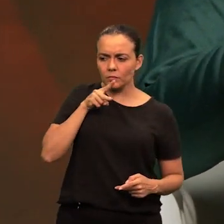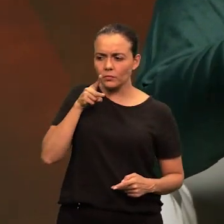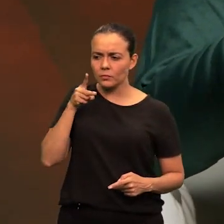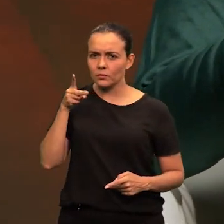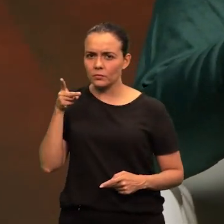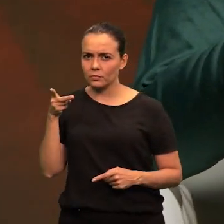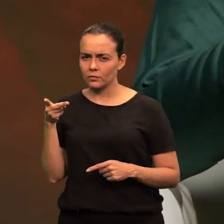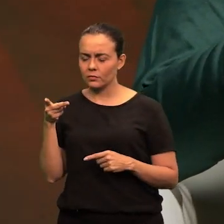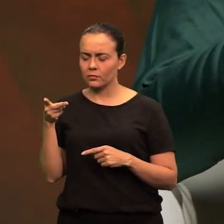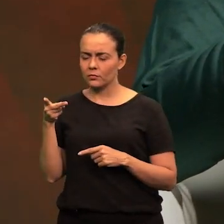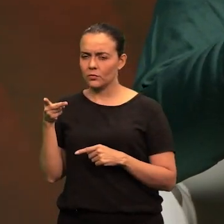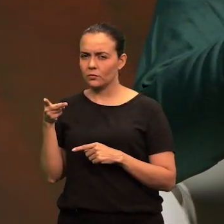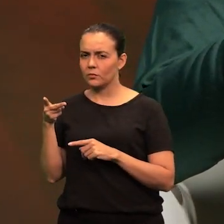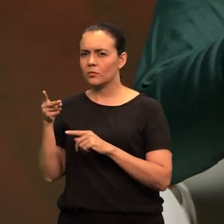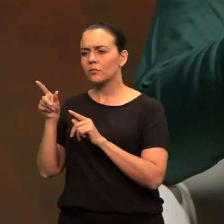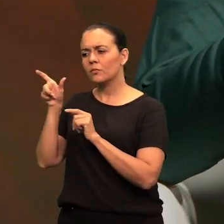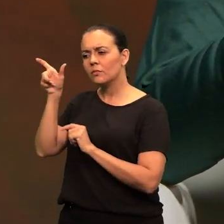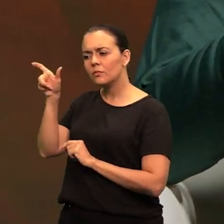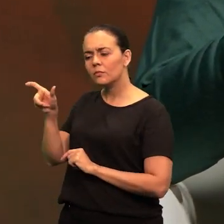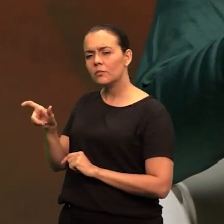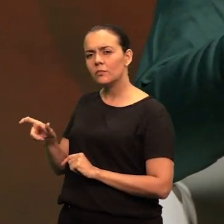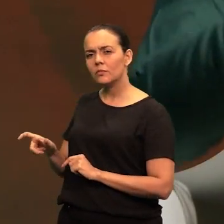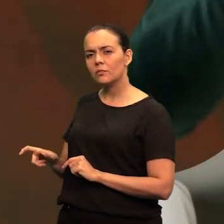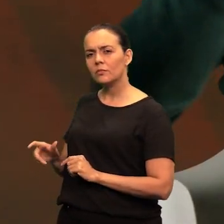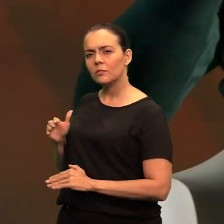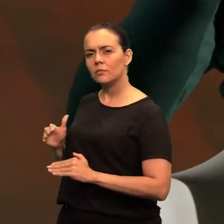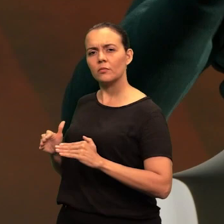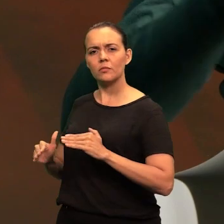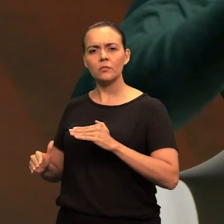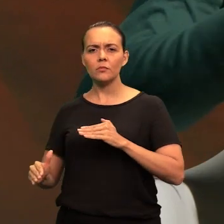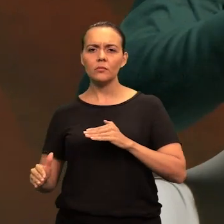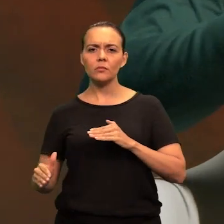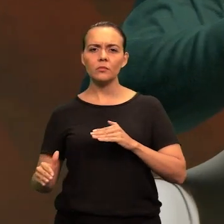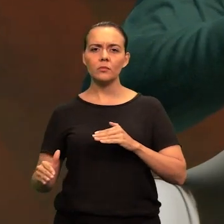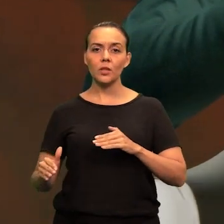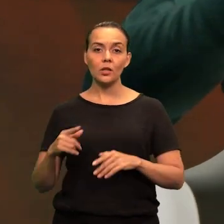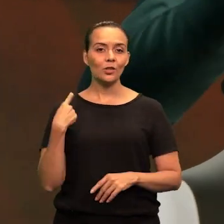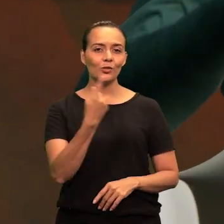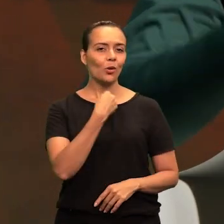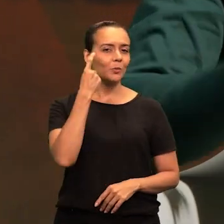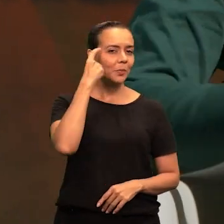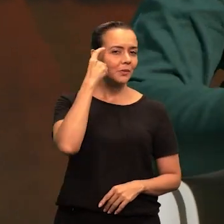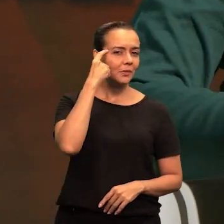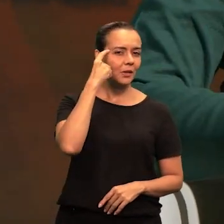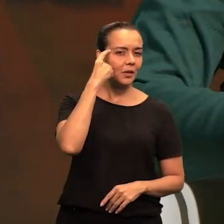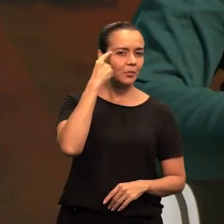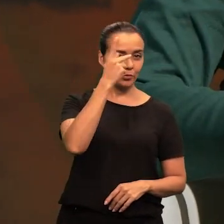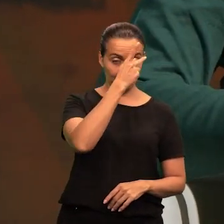muitas vezes nós nos colocamos dentro de um lugar de iluminados, de seres que são detentores das suas vontades,